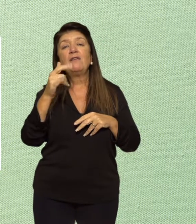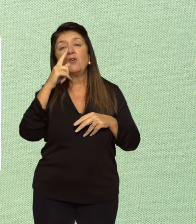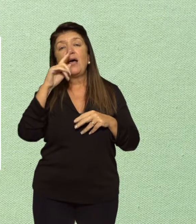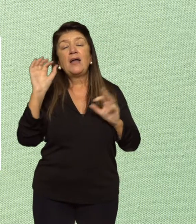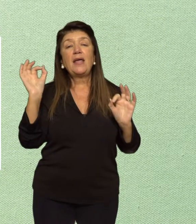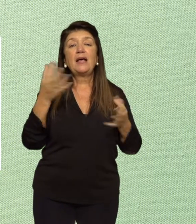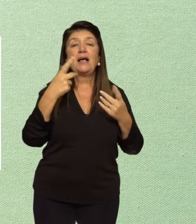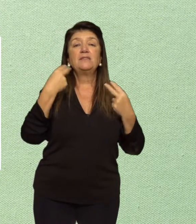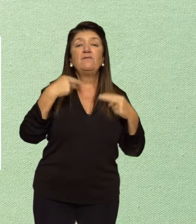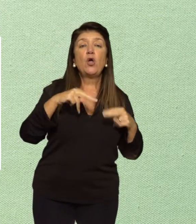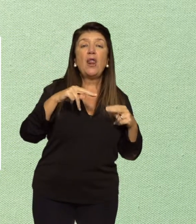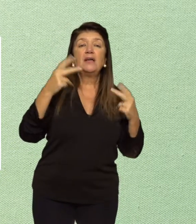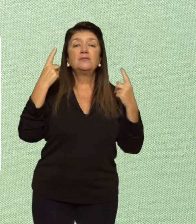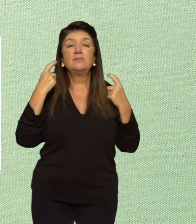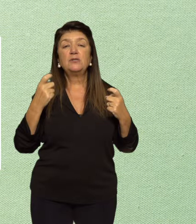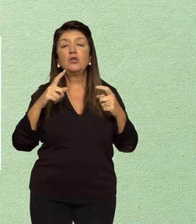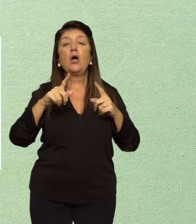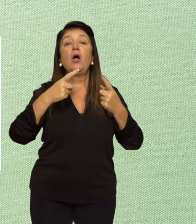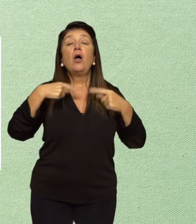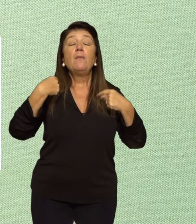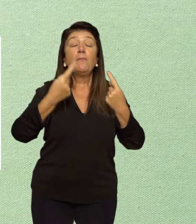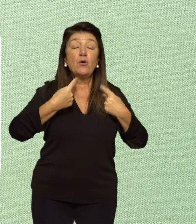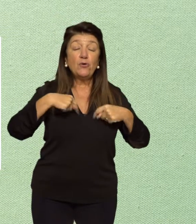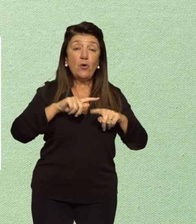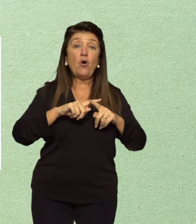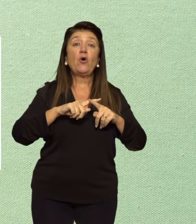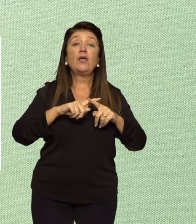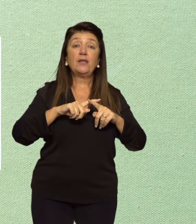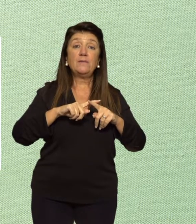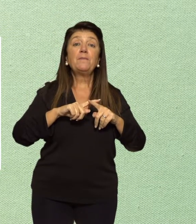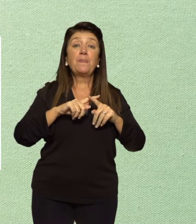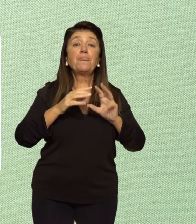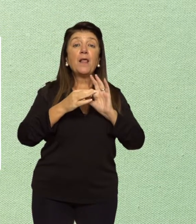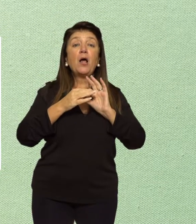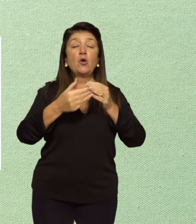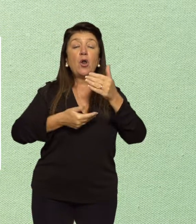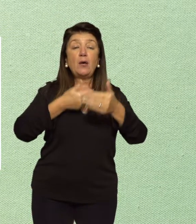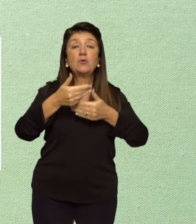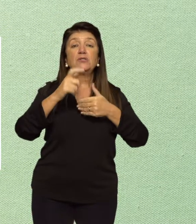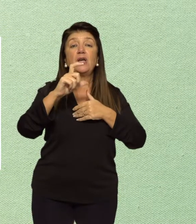E poi noi collaboriamo col 'CAV' che è il 'Centro Antiviolenza' del Comune di Torino.